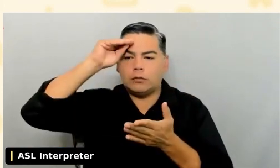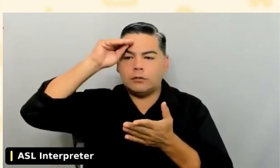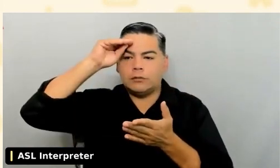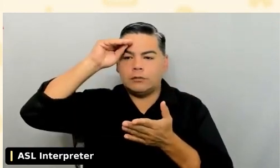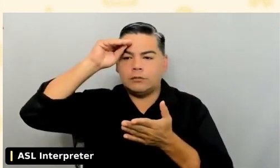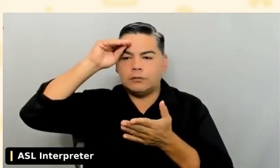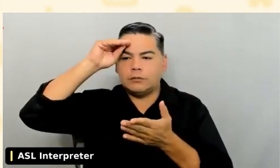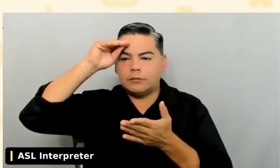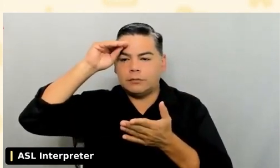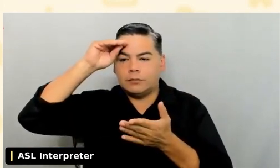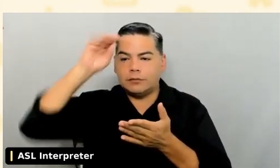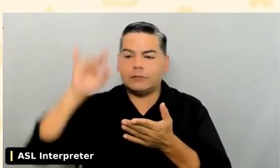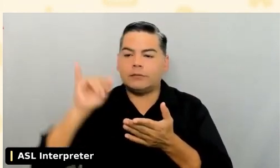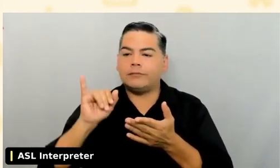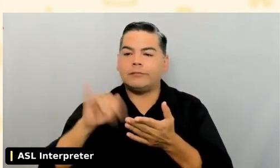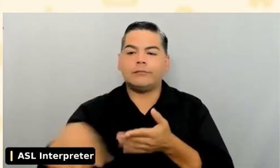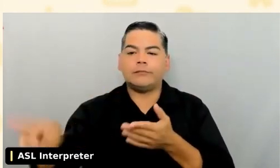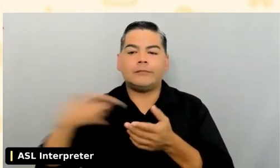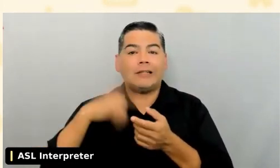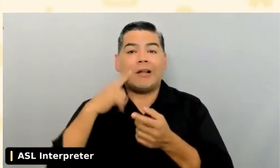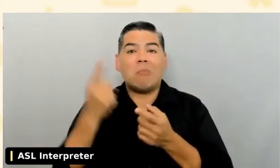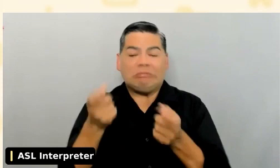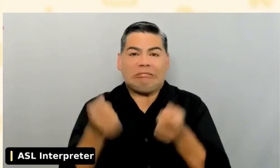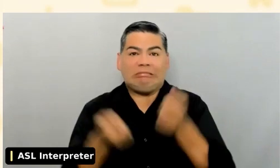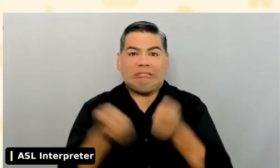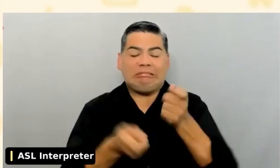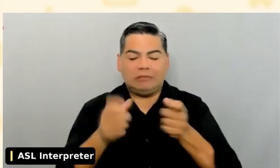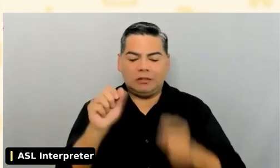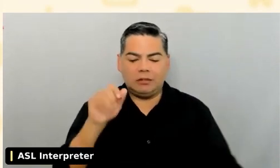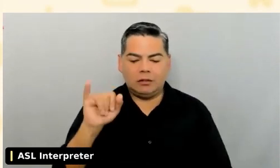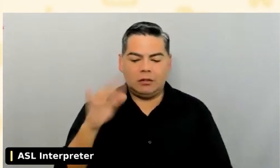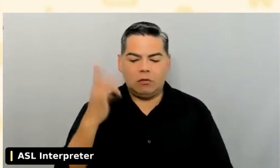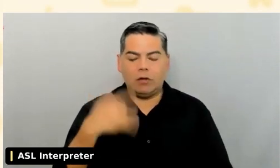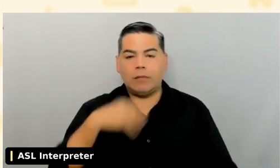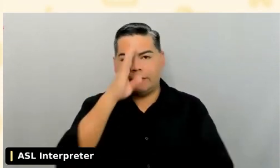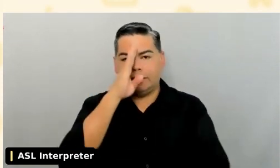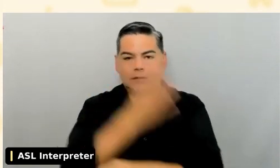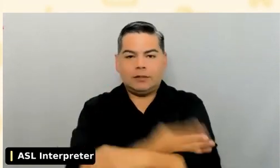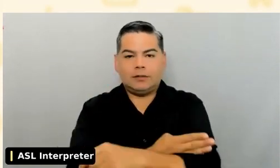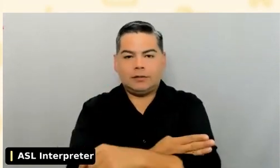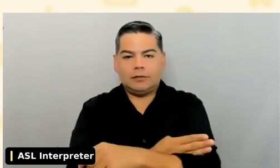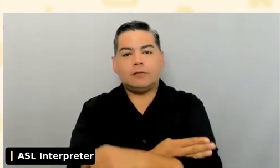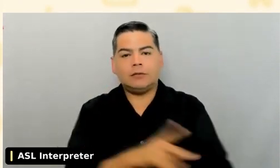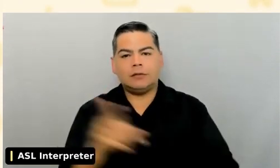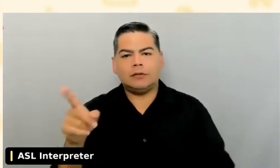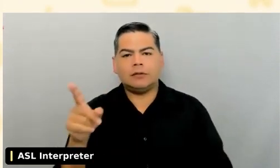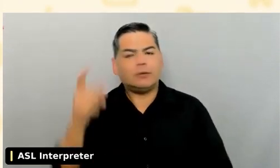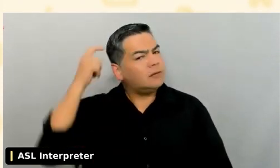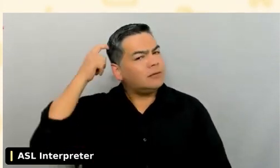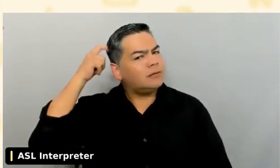Bueno, obviamente, siempre estoy corrigiendo a la IA, porque mi hijo siempre lleva zapatos... bueno, a veces no.